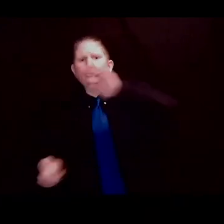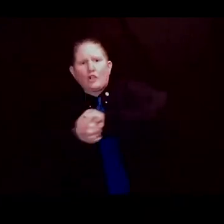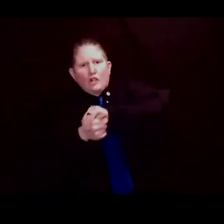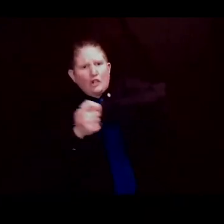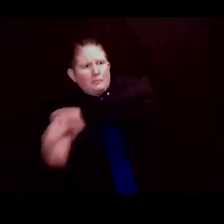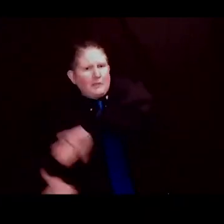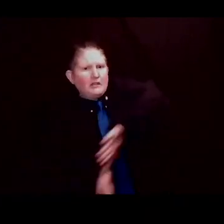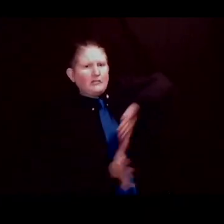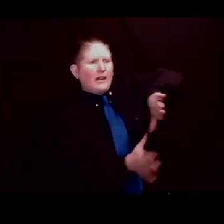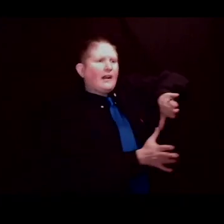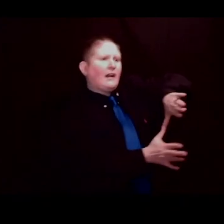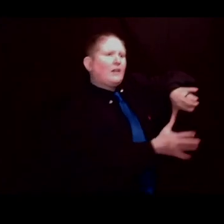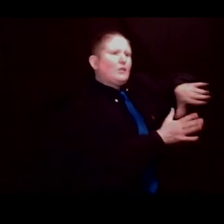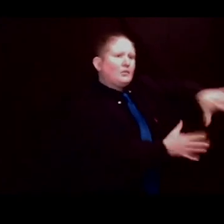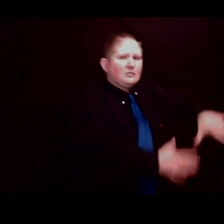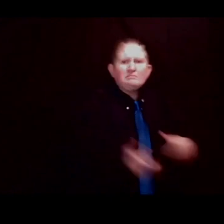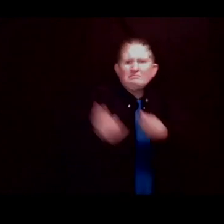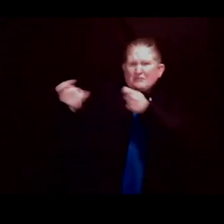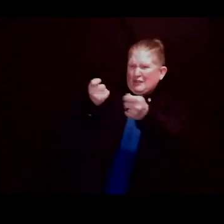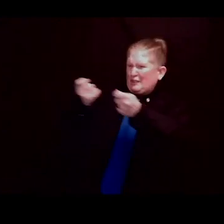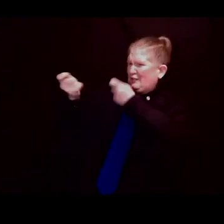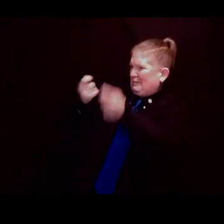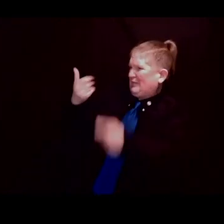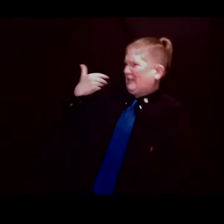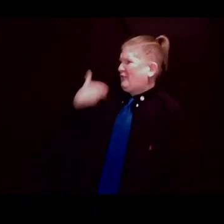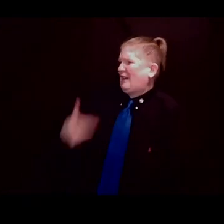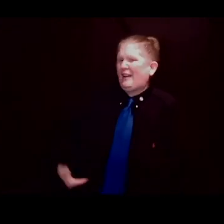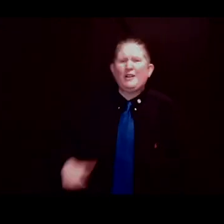Me cambie, me cambie